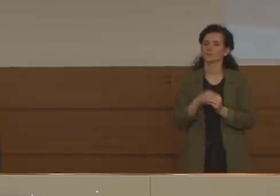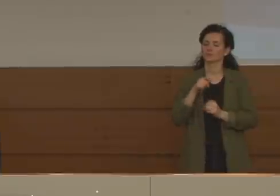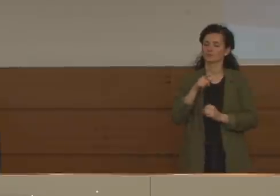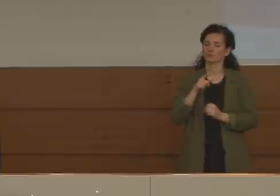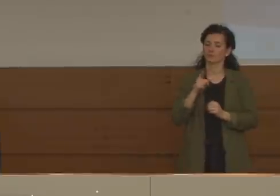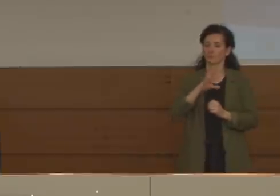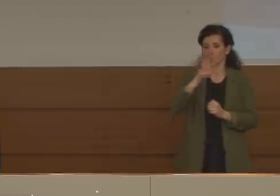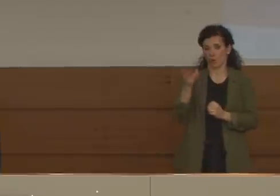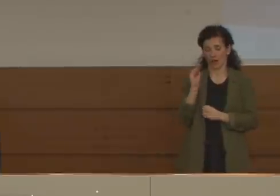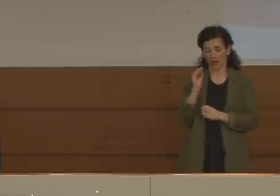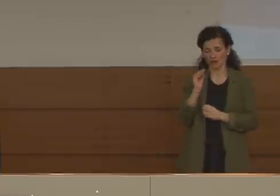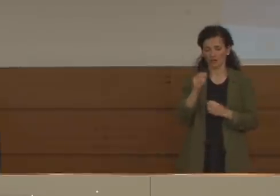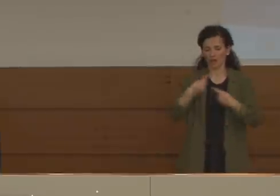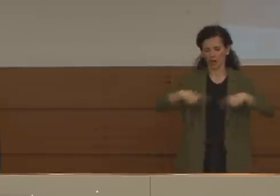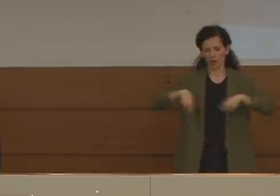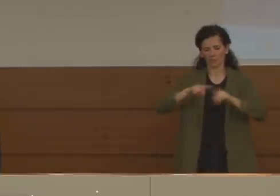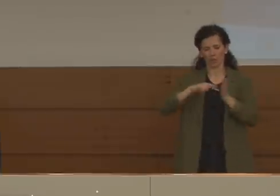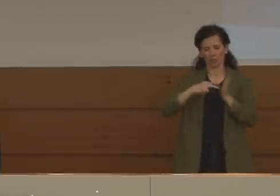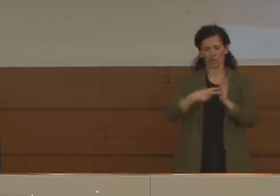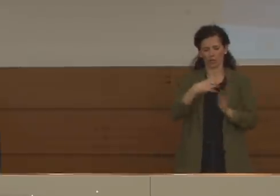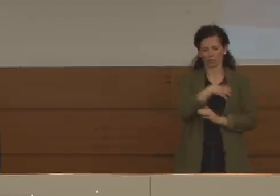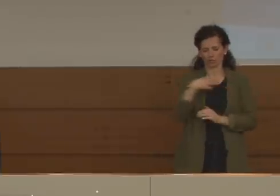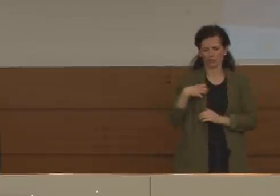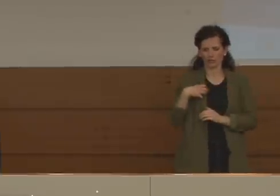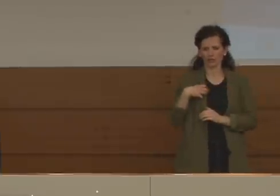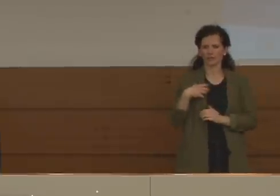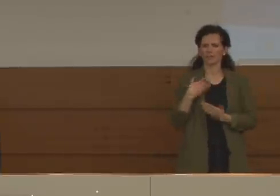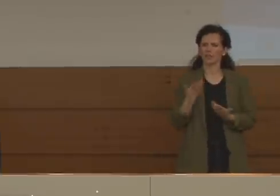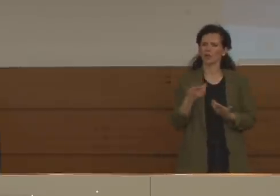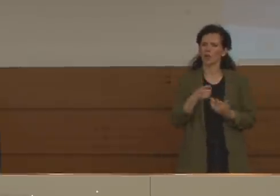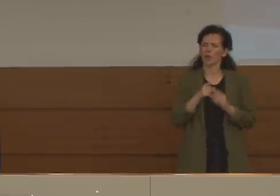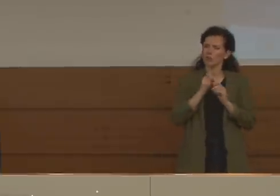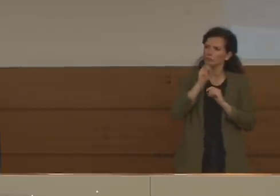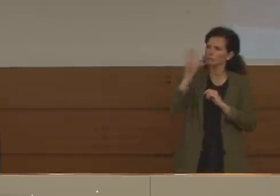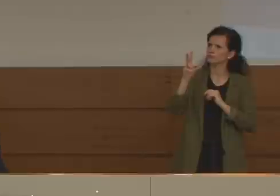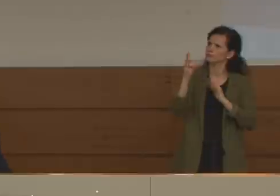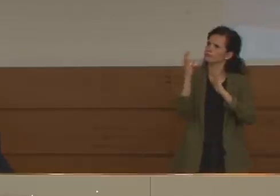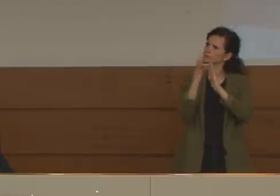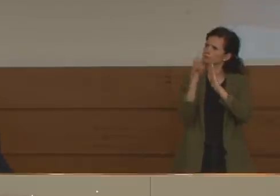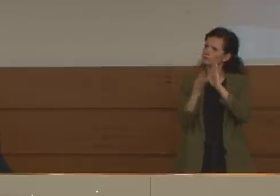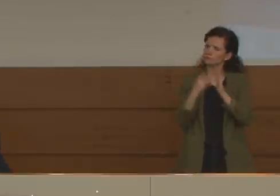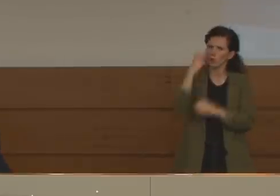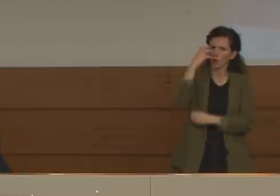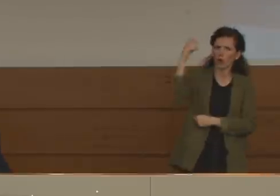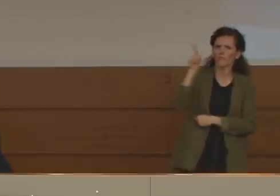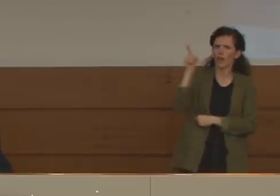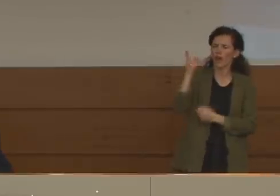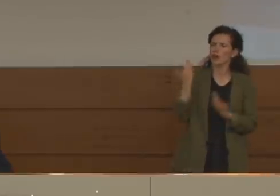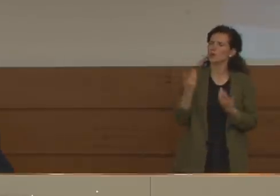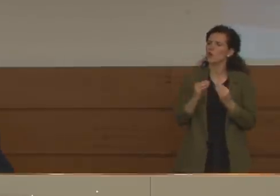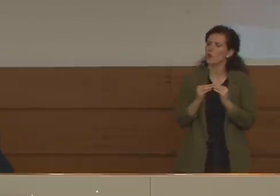che indicazione date al Governo? Cioè una proroga della chiusura di 15 giorni